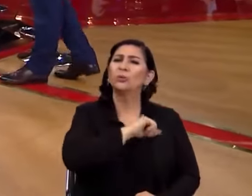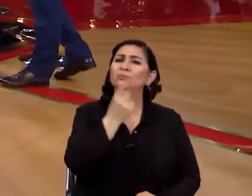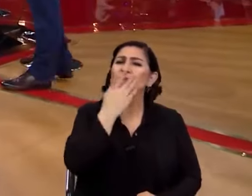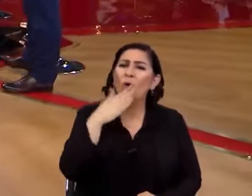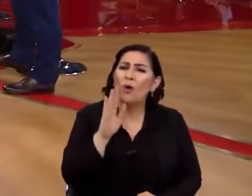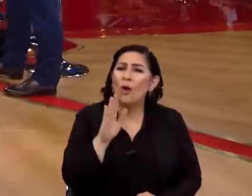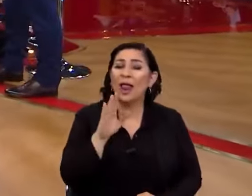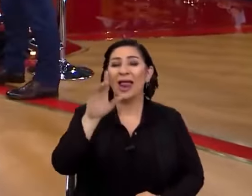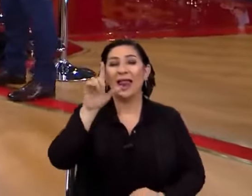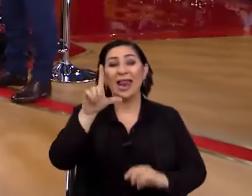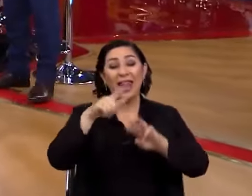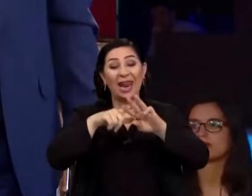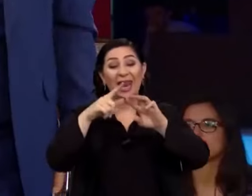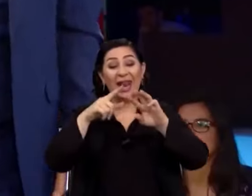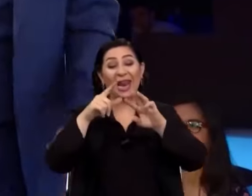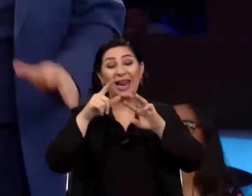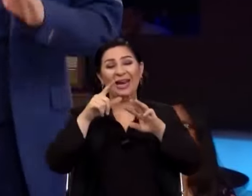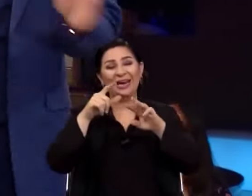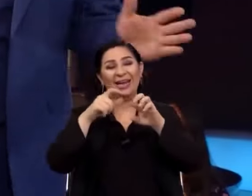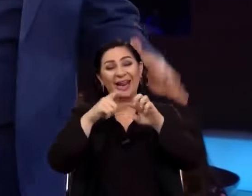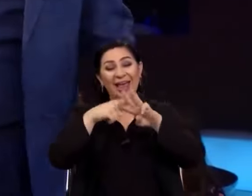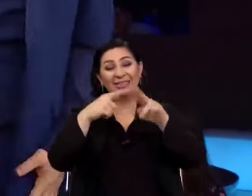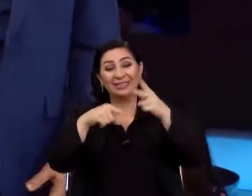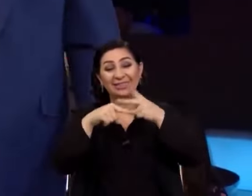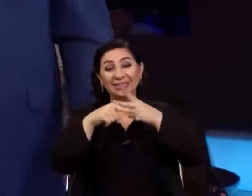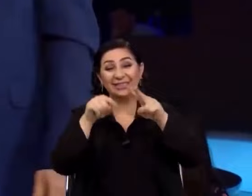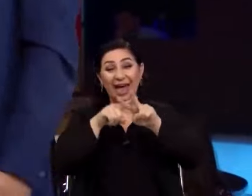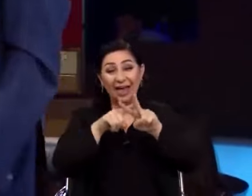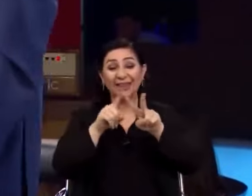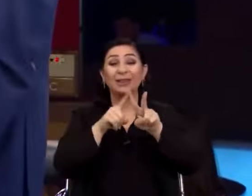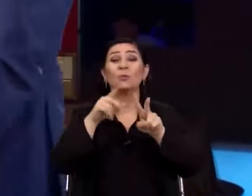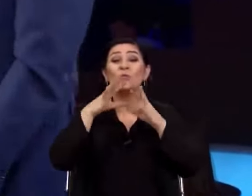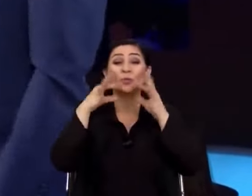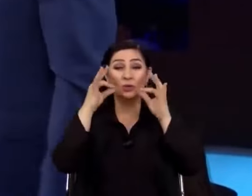Lerzan Mutlu makyajını siliyor Korkulacak bir şey yok hakikaten çekim